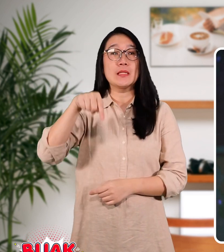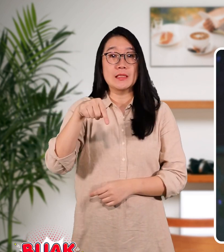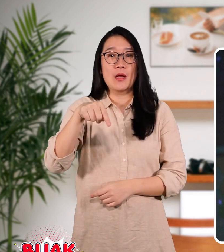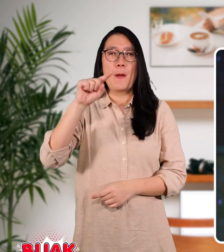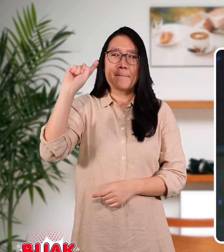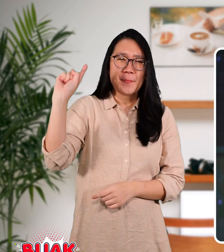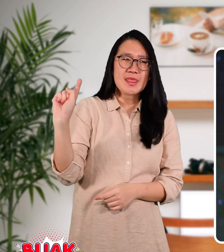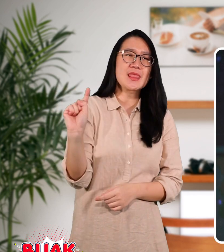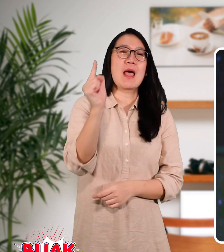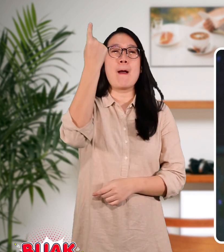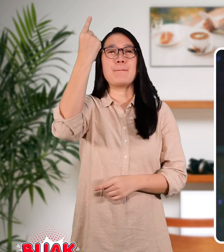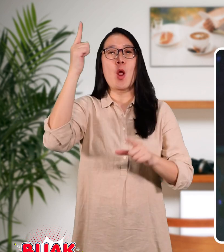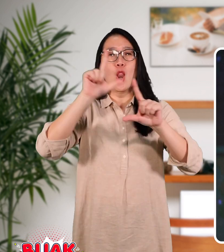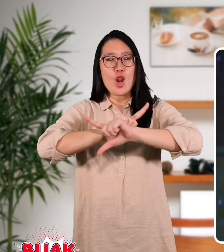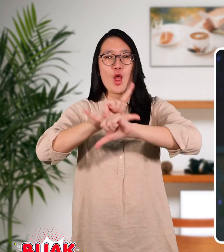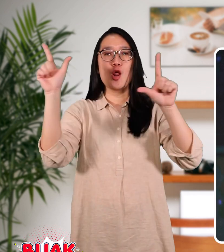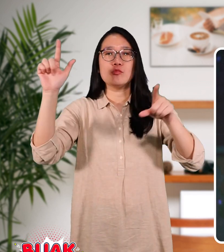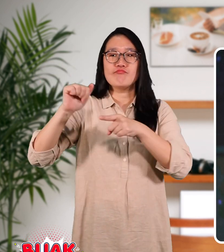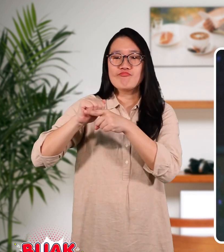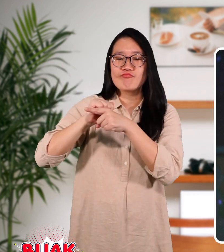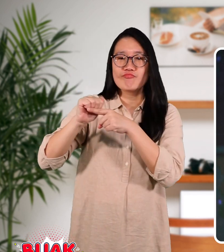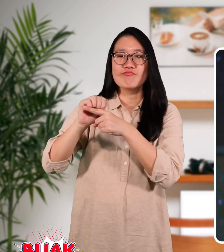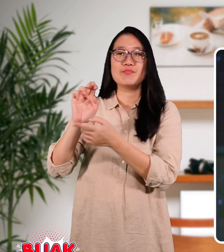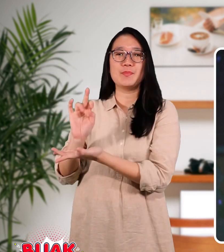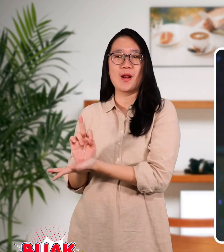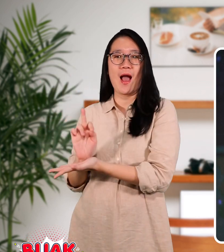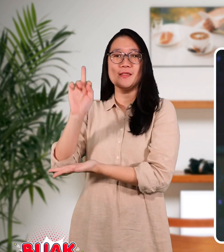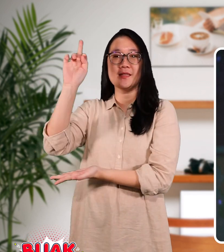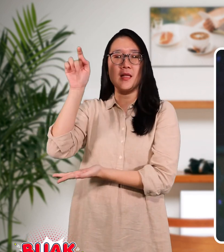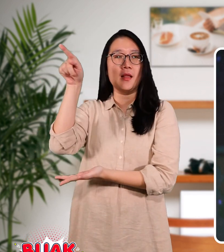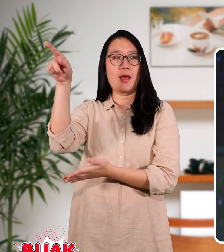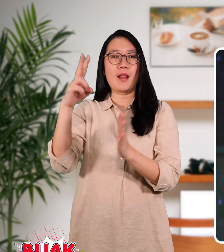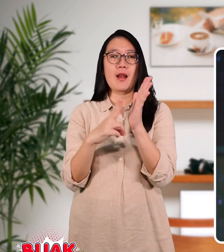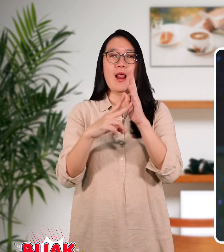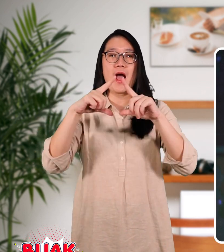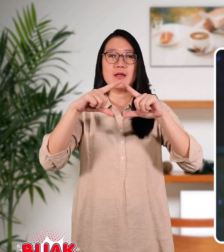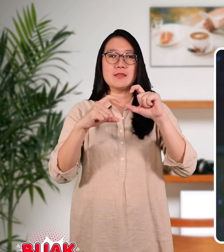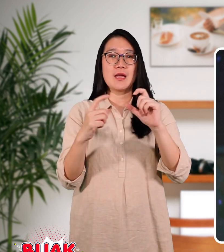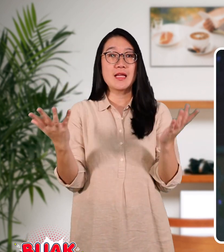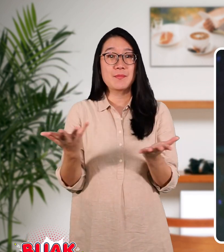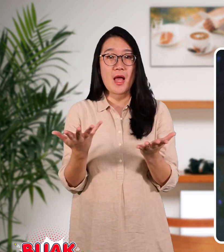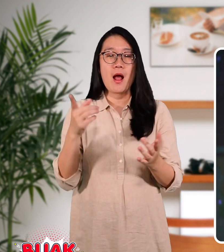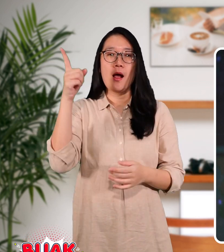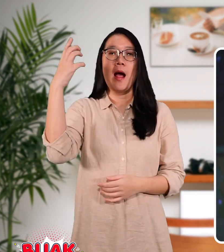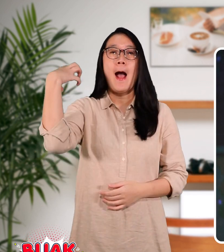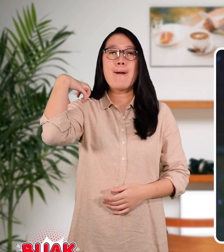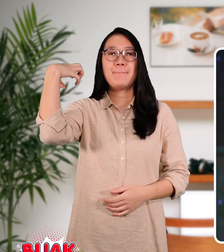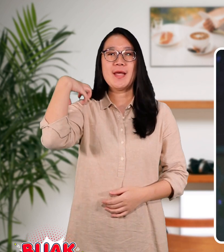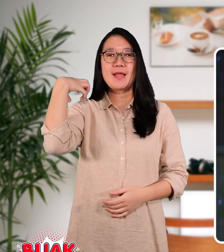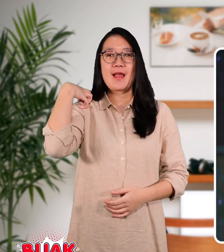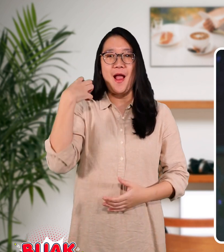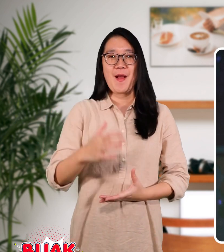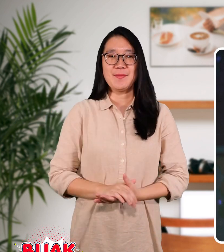ini yang pertama lulus dari pelatihan astronot NASA di AS.